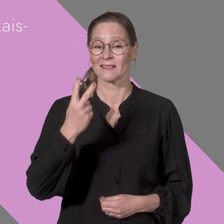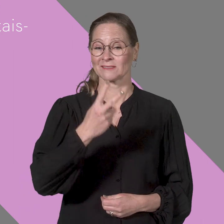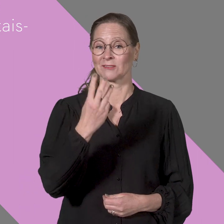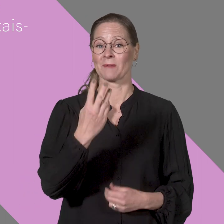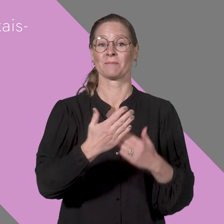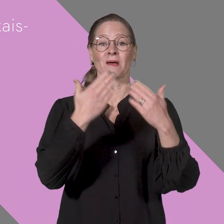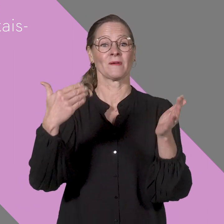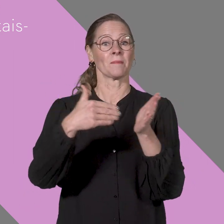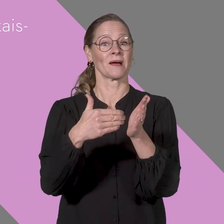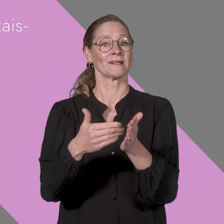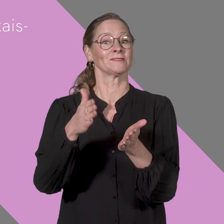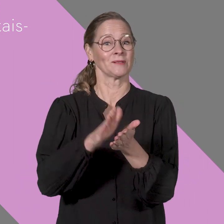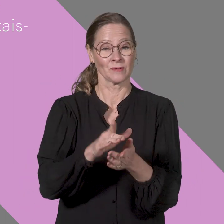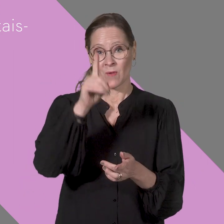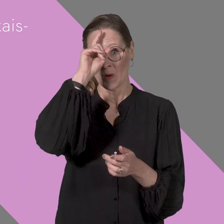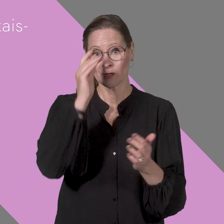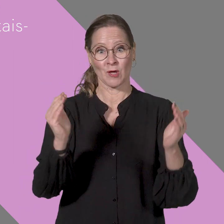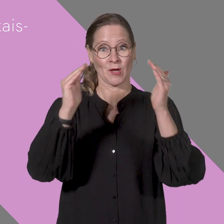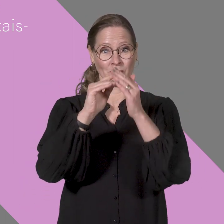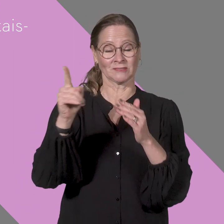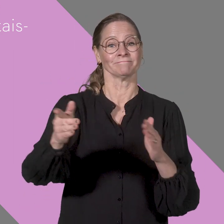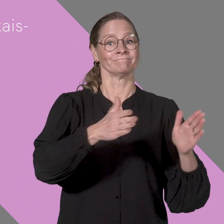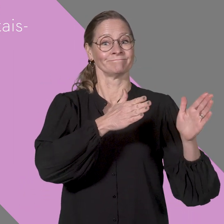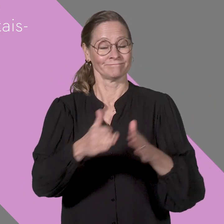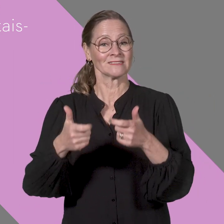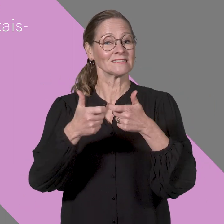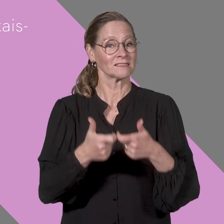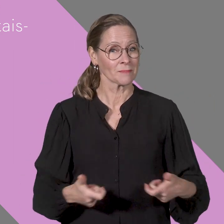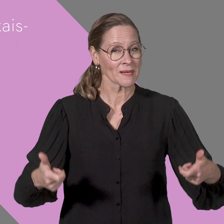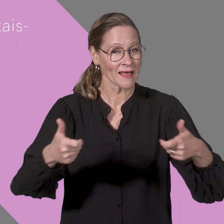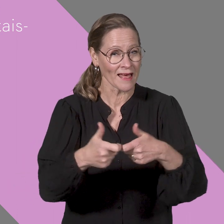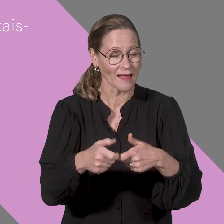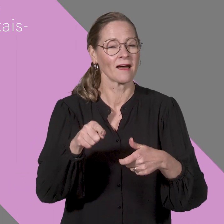23. marraskuuta 2023 yliopistolla pidettiin seminaari, -